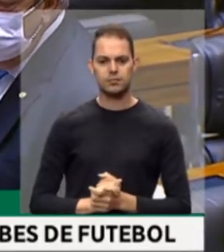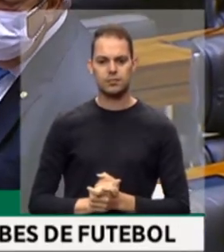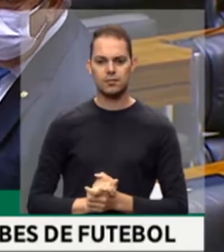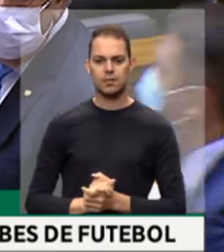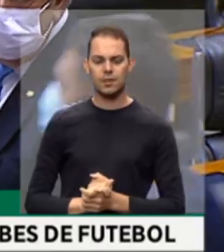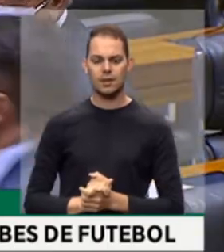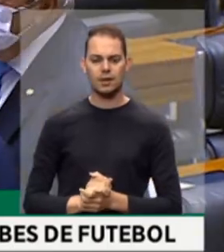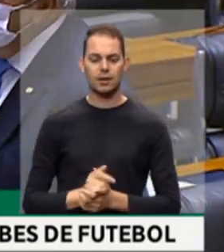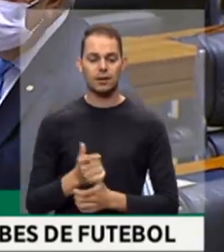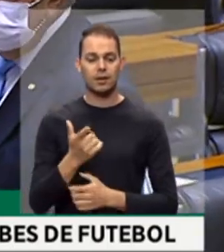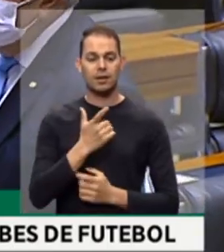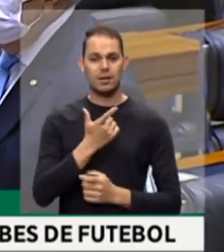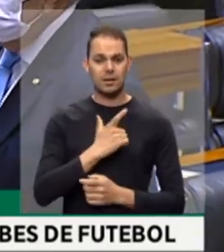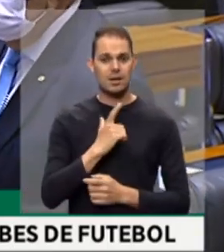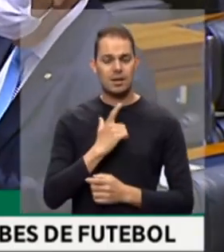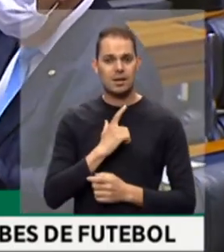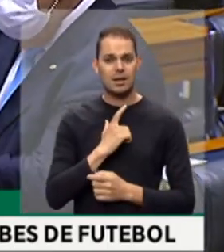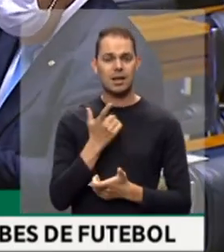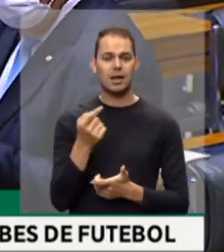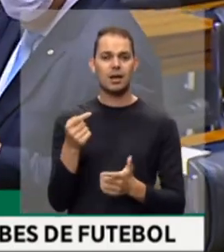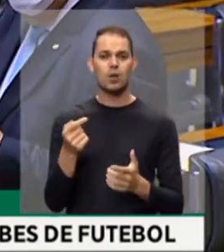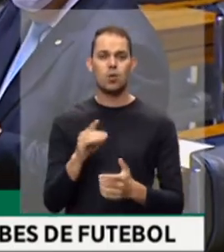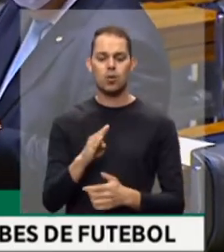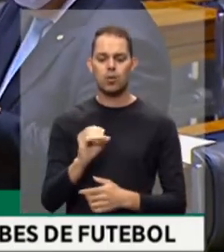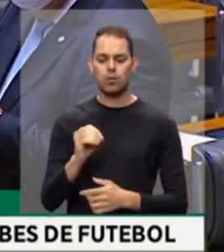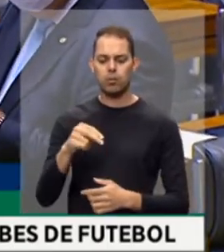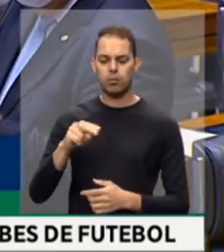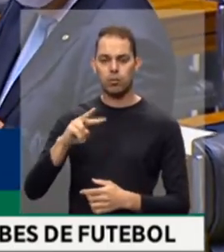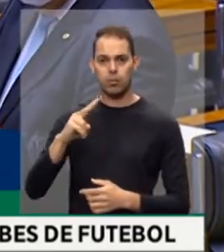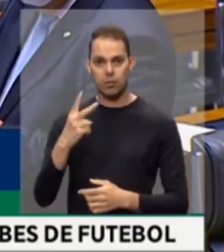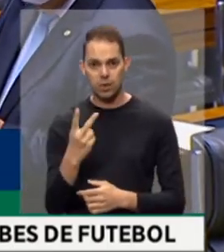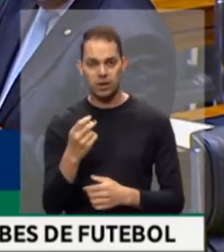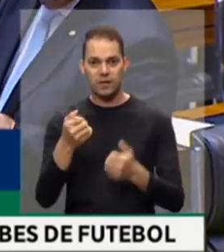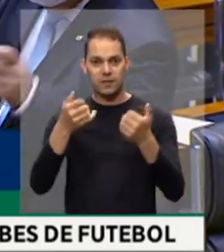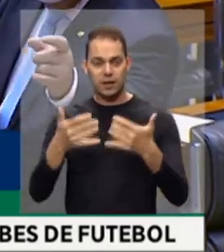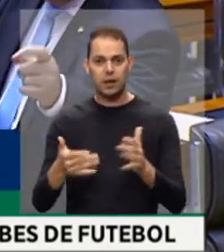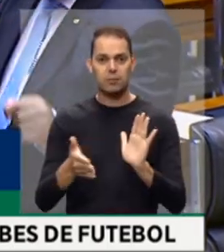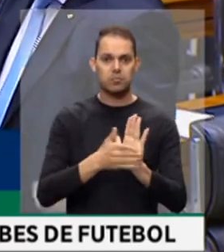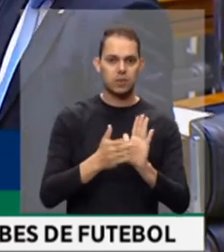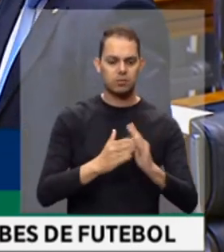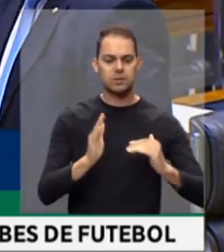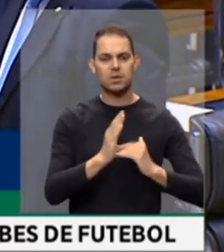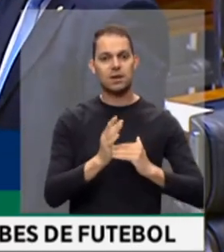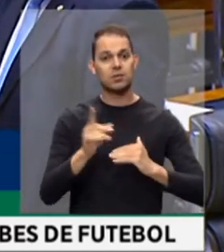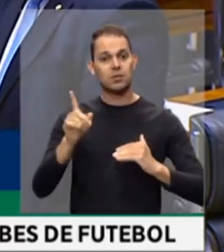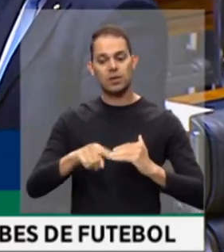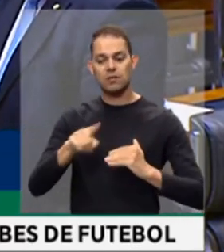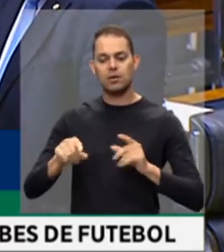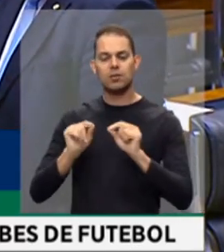BRASILEIROS, LINCOLN MACÁRIO. -- [LINCOLN MACÁRIO]: É, TEM ATÉ UMA PEGADINHA LÓGICA AÍ QUE UM DEPUTADO BOHN GASS CHAMOU A ATENÇÃO. POR QUE O QUE É QUE ACONTECE?